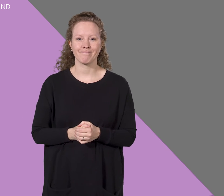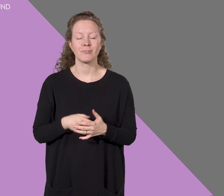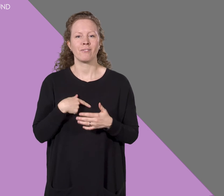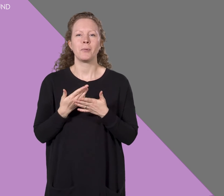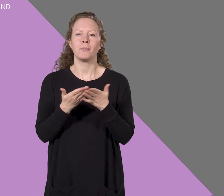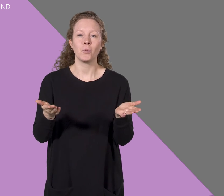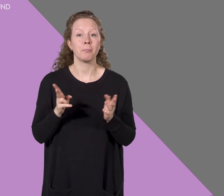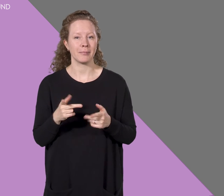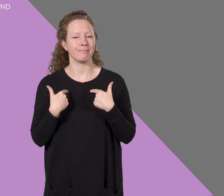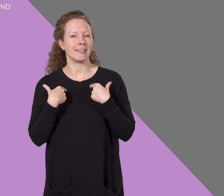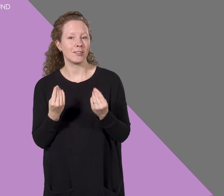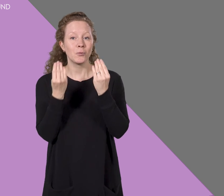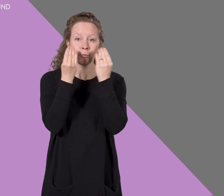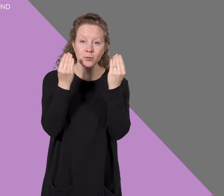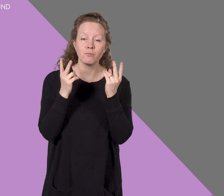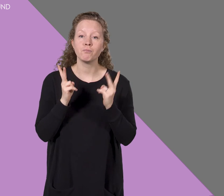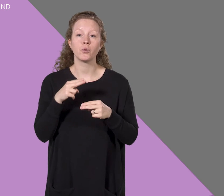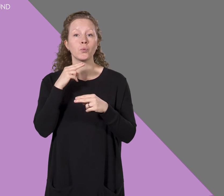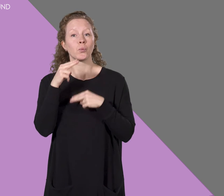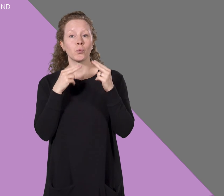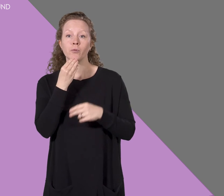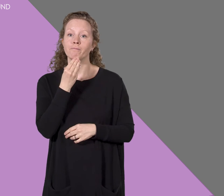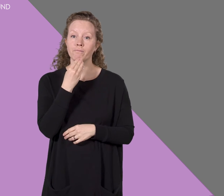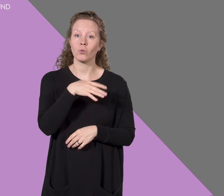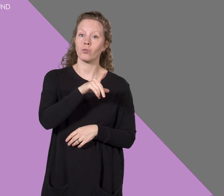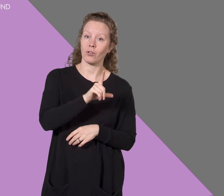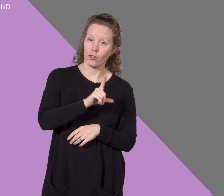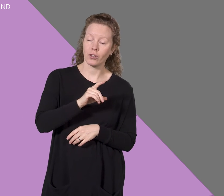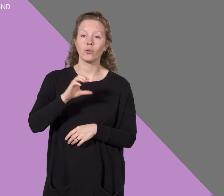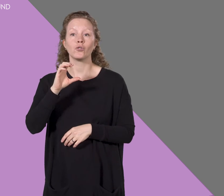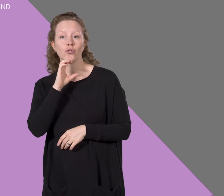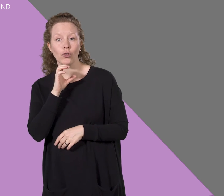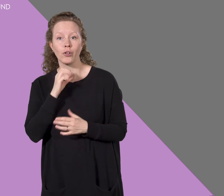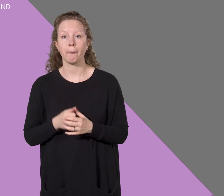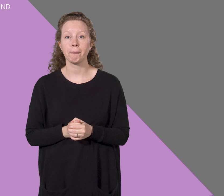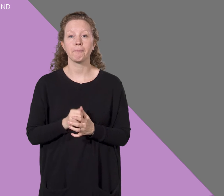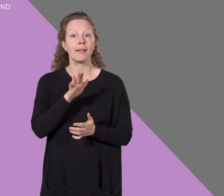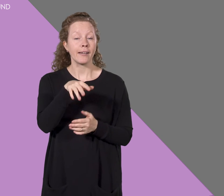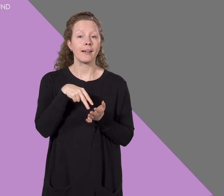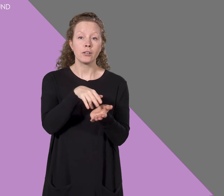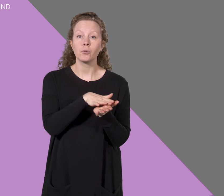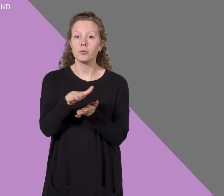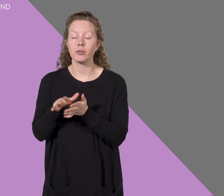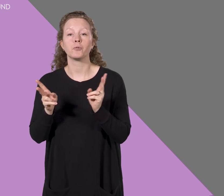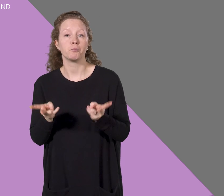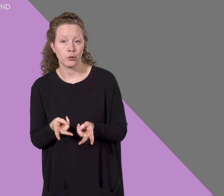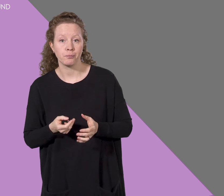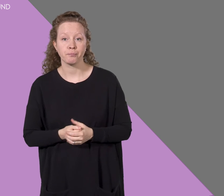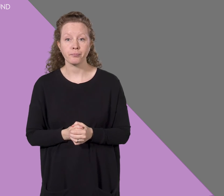Utöver en intressant kurs bjuder vi på lunch på lördag och söndag - och ersätter dina resekostnader.